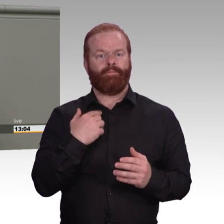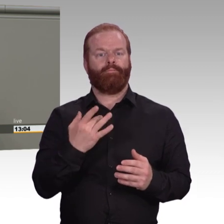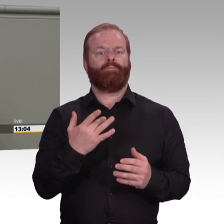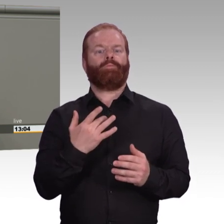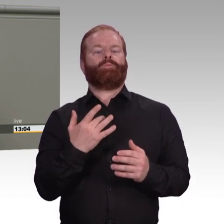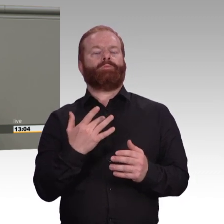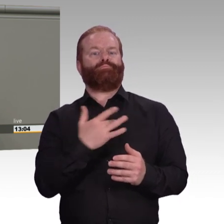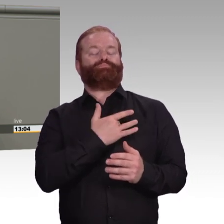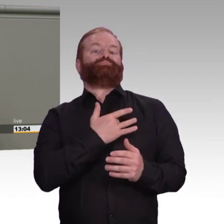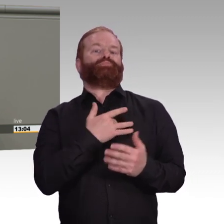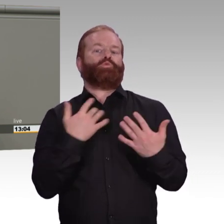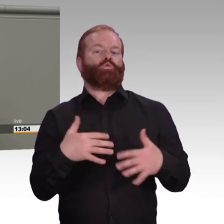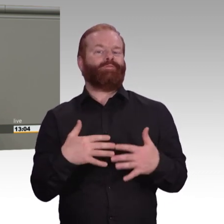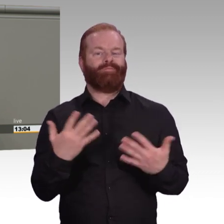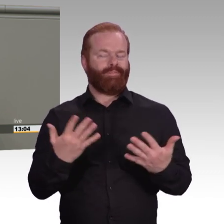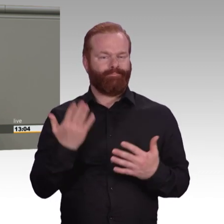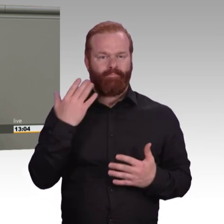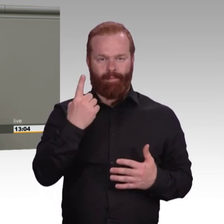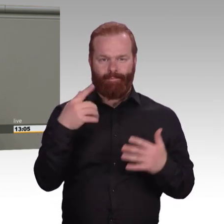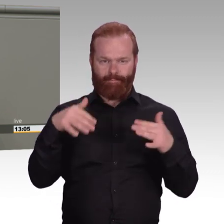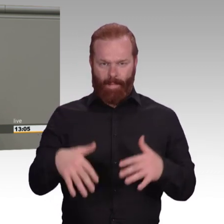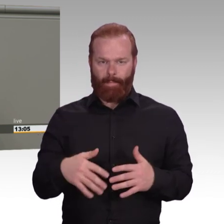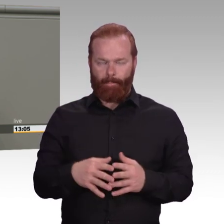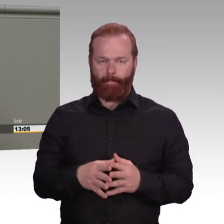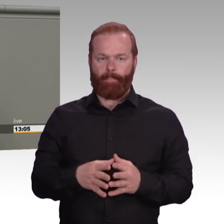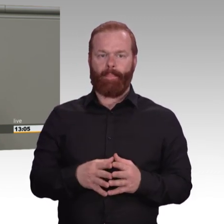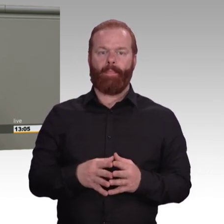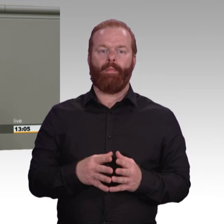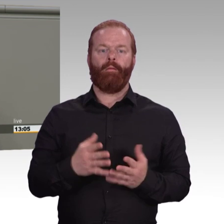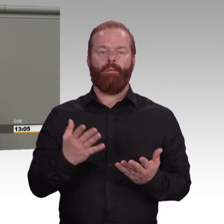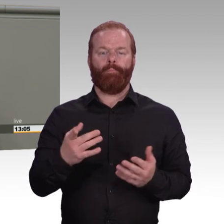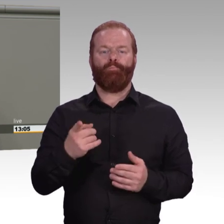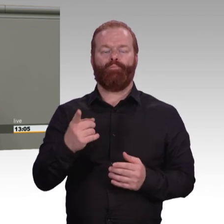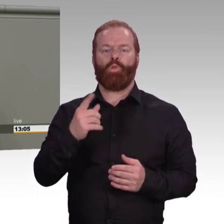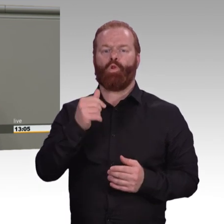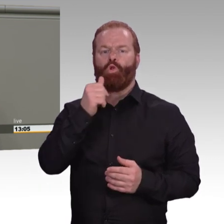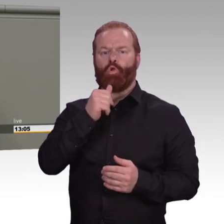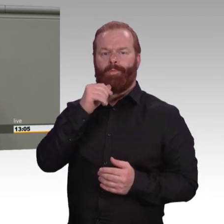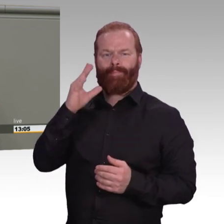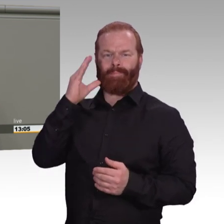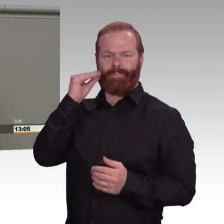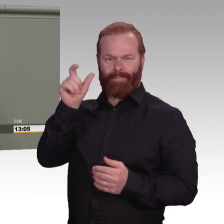Ich bin mir sicher, um den Staat darauf zu verpflichten, Kinder besser zu schützen, sind die Kinderrechte